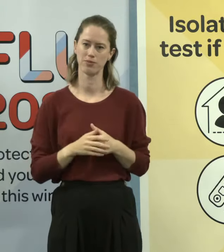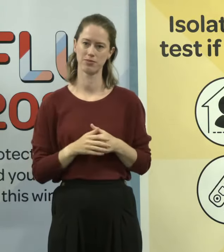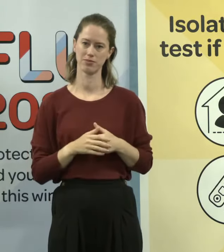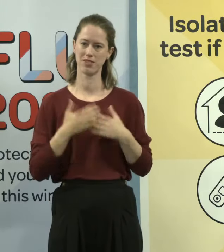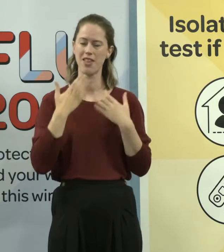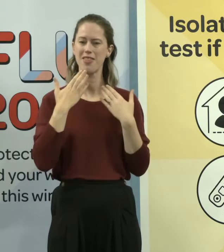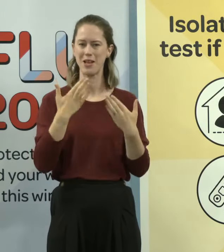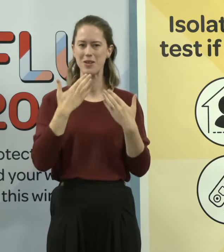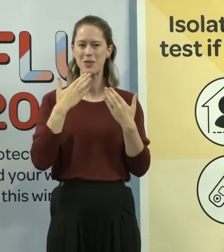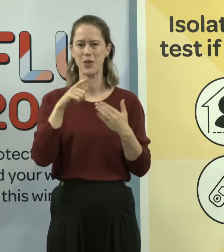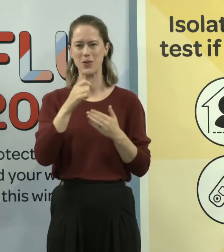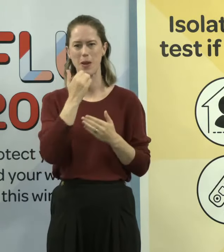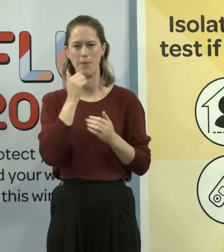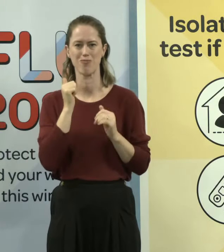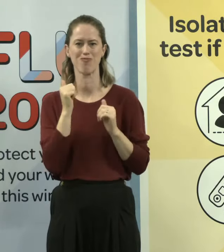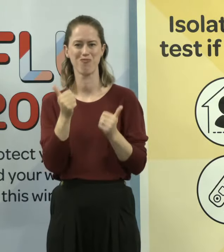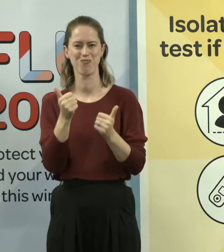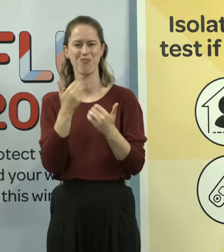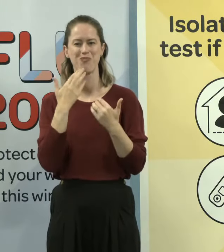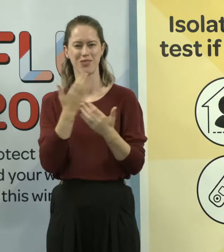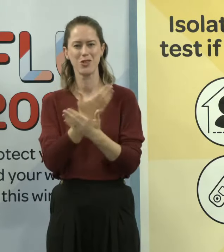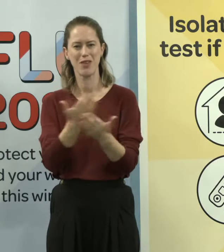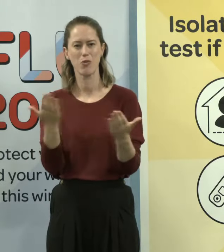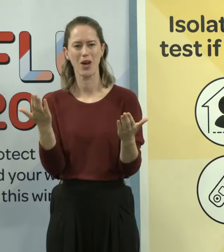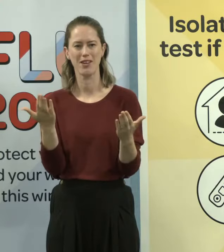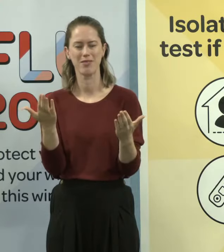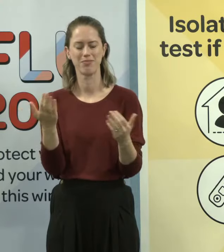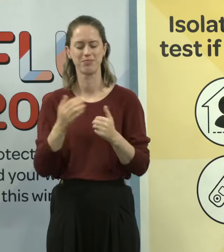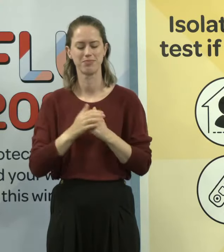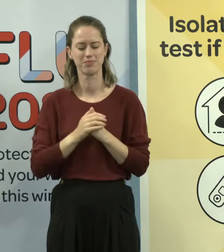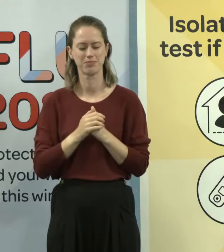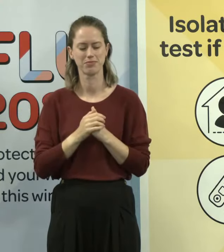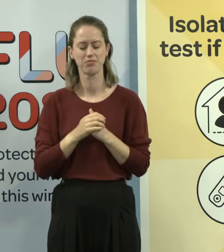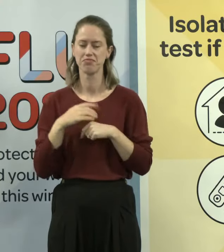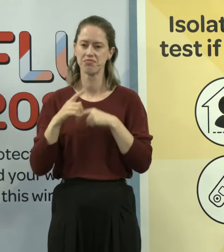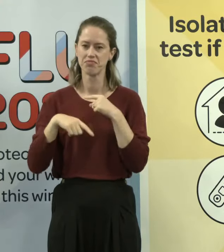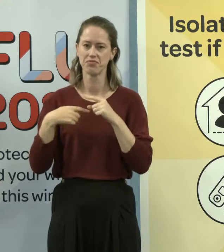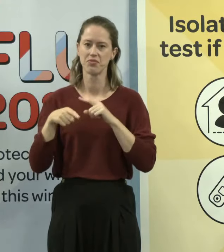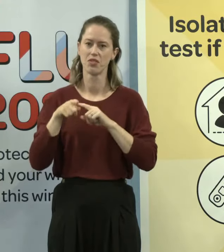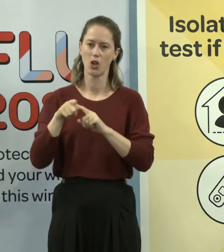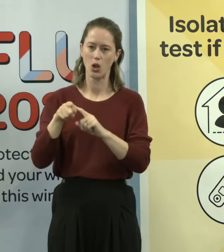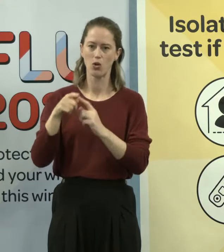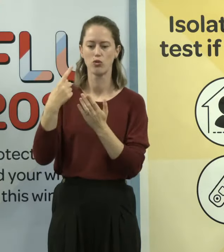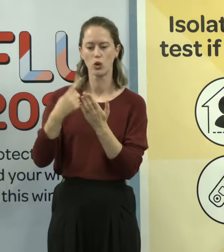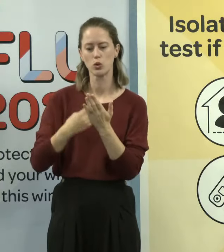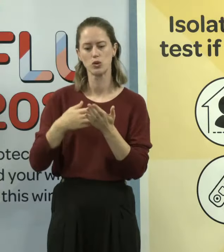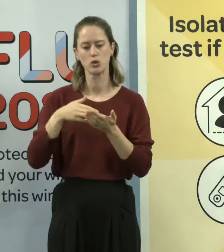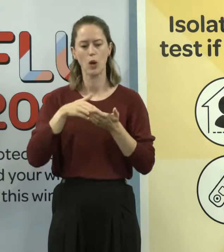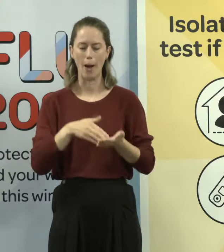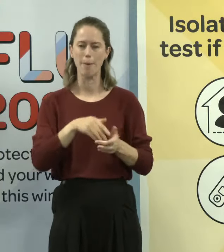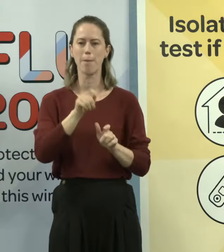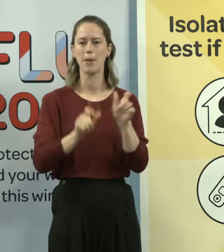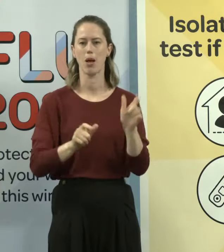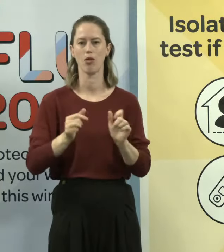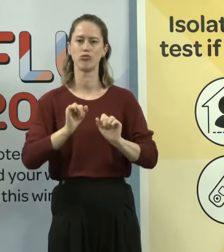tonu o Ko te matawai tetahi mea